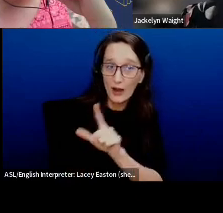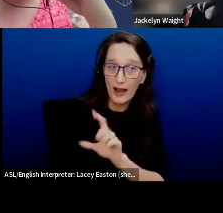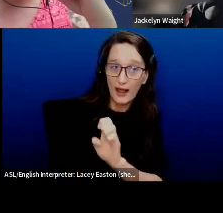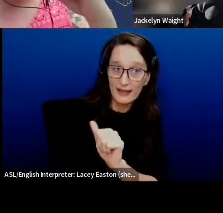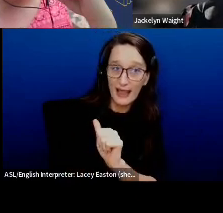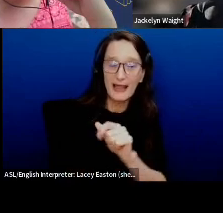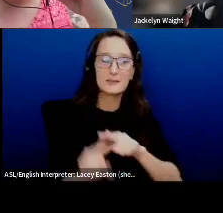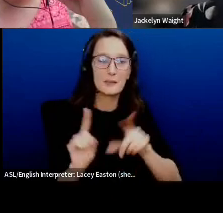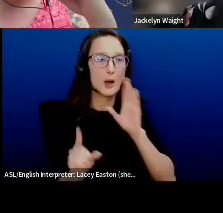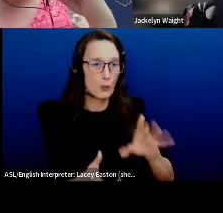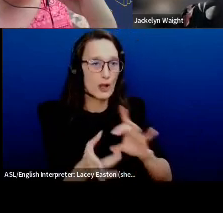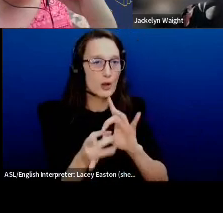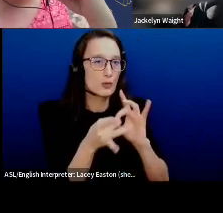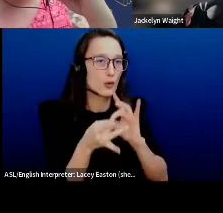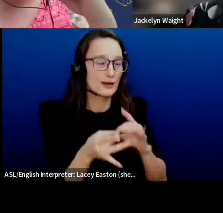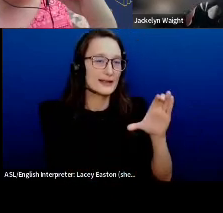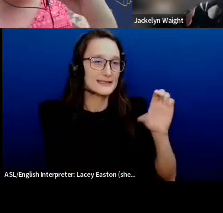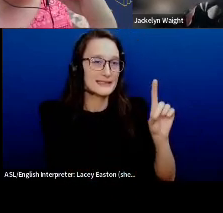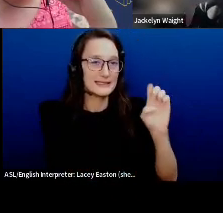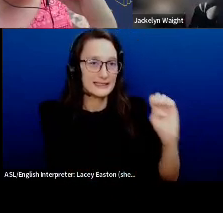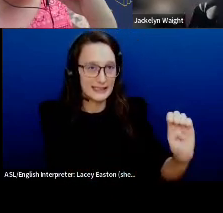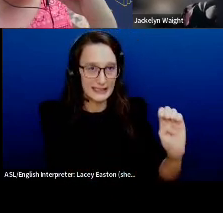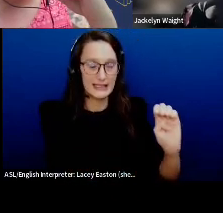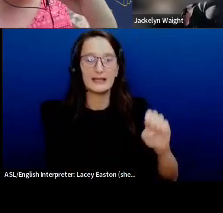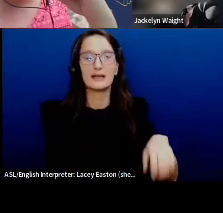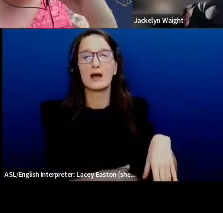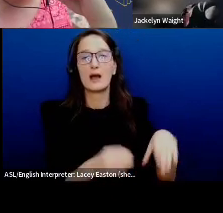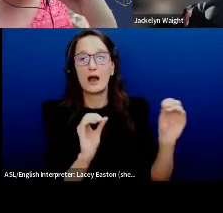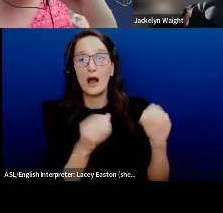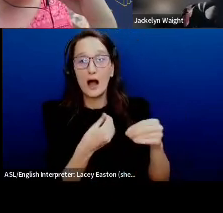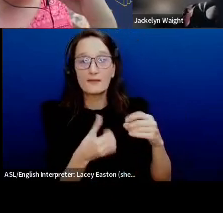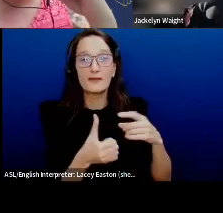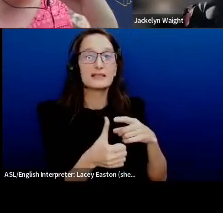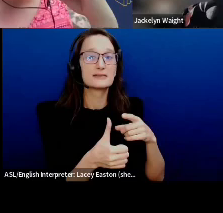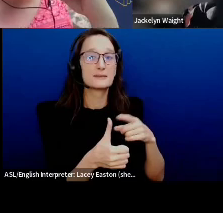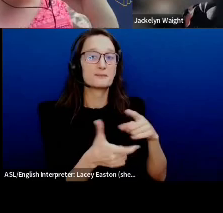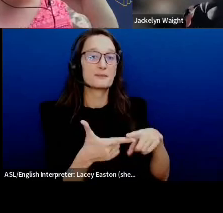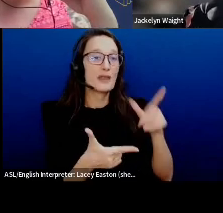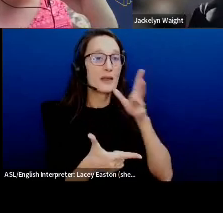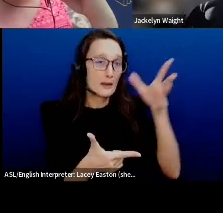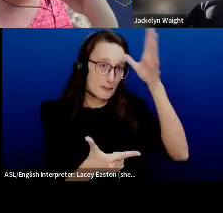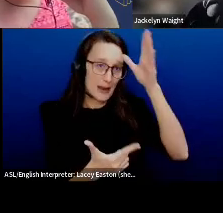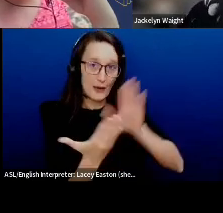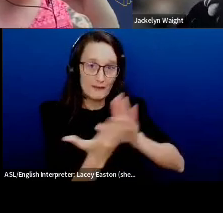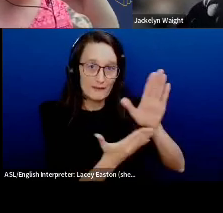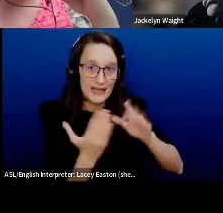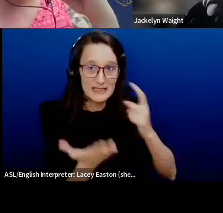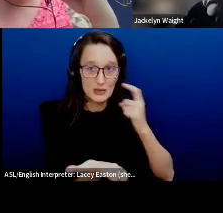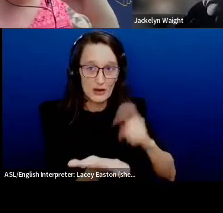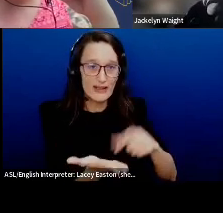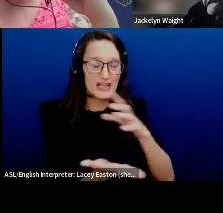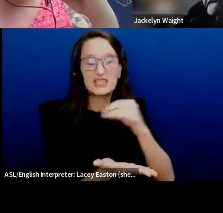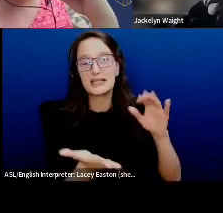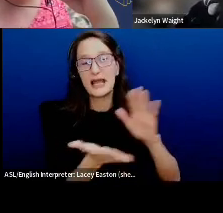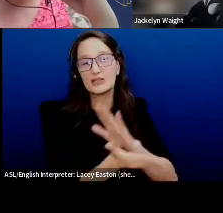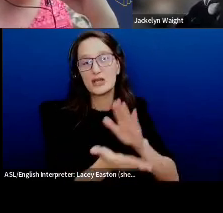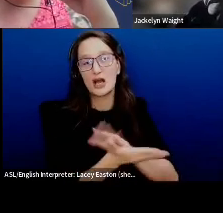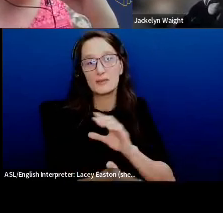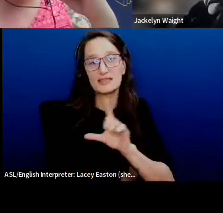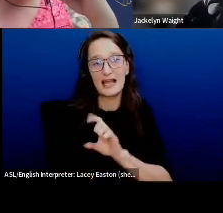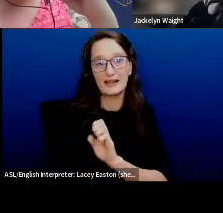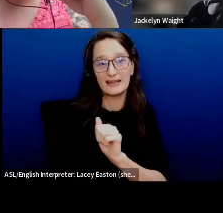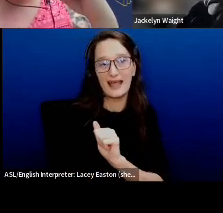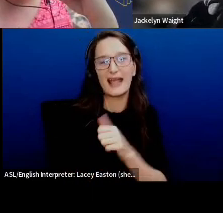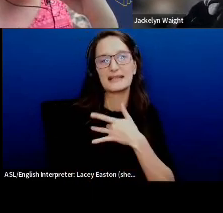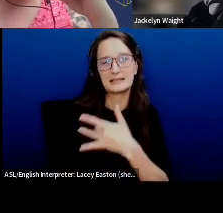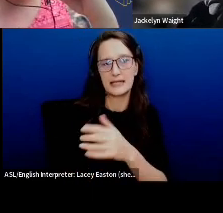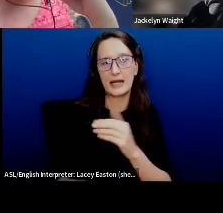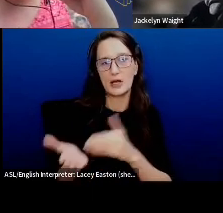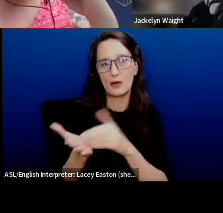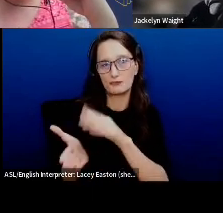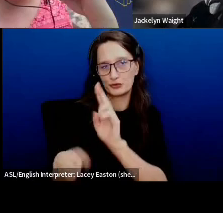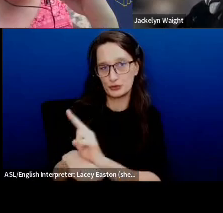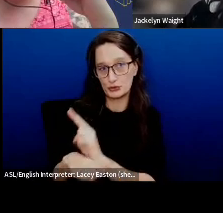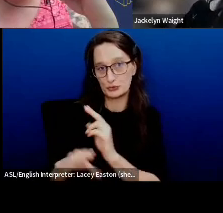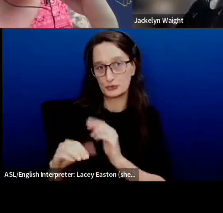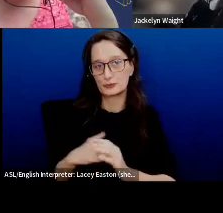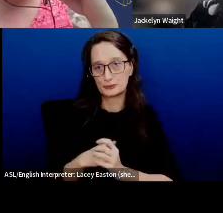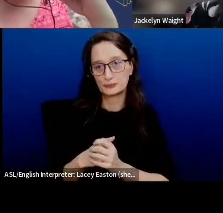las notificaciones para padres de la oficina del programa CDE y los documentos que las LEA utilizan con frecuencia. Diapositiva.